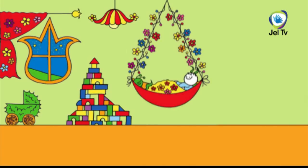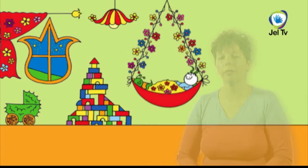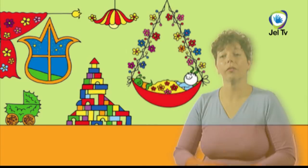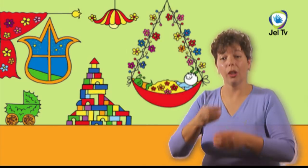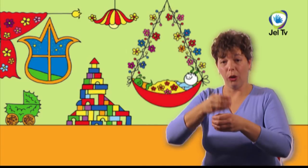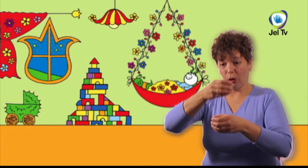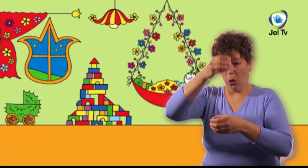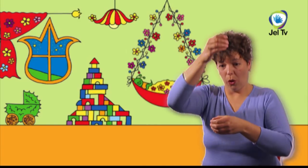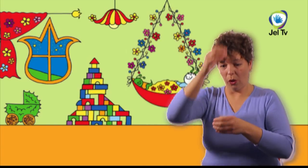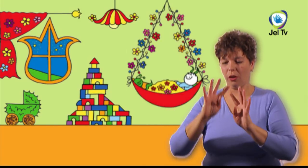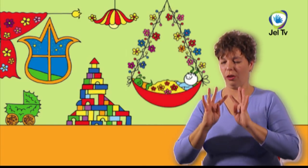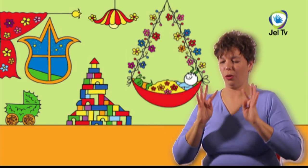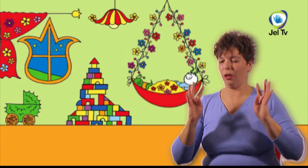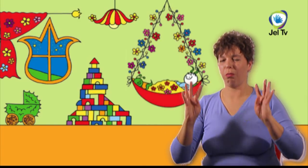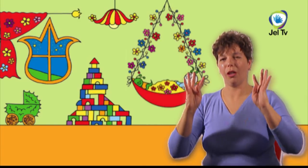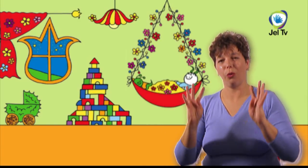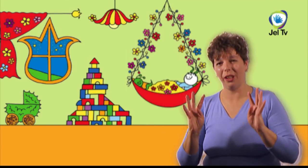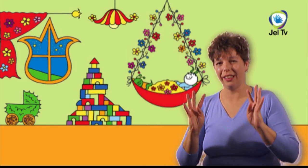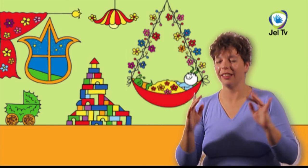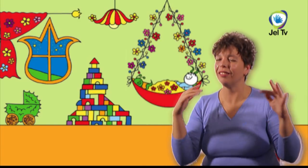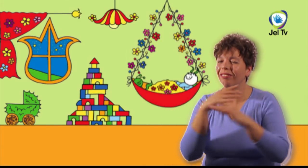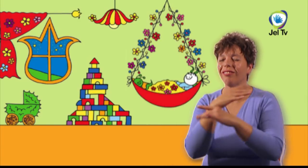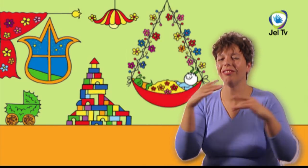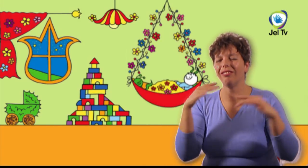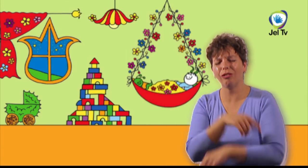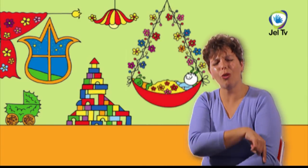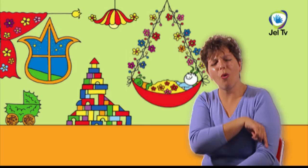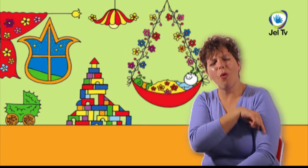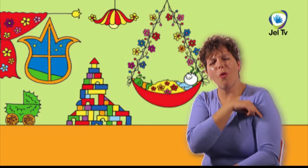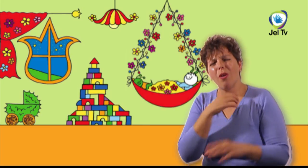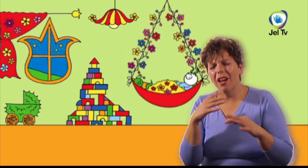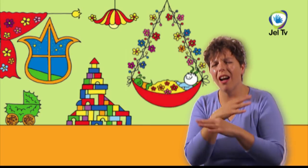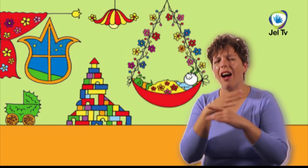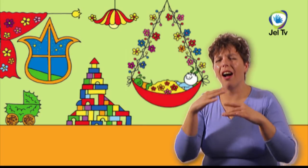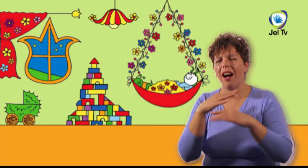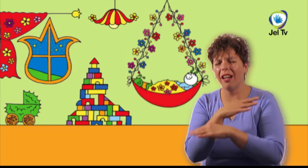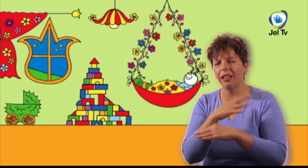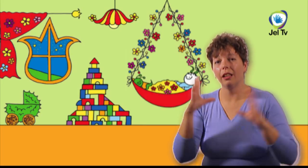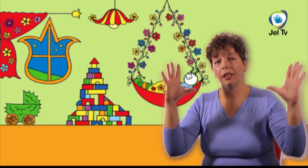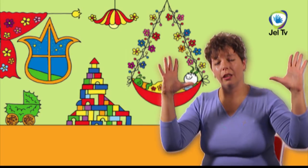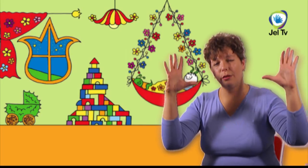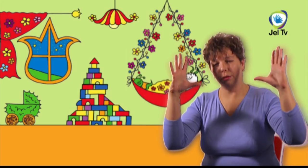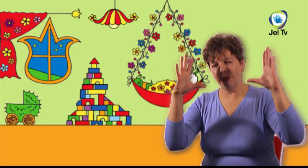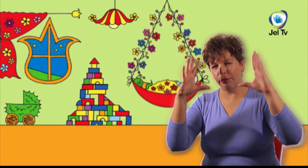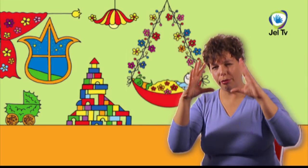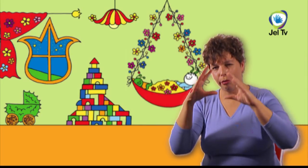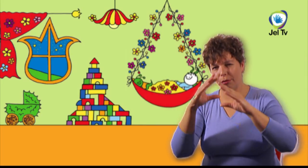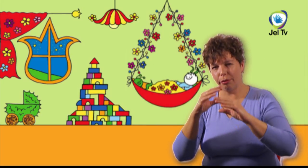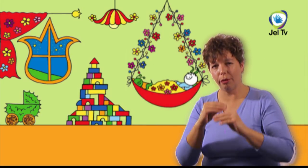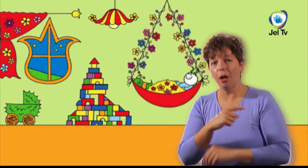Körbeülték a tornyot, és késő estig beszélgettek. Amikor besötétedett,